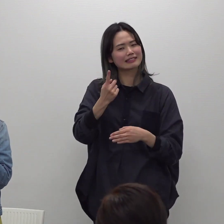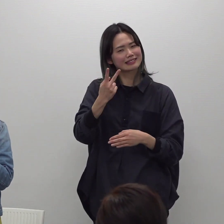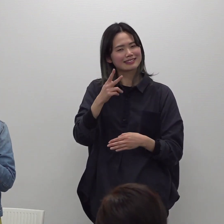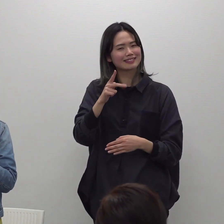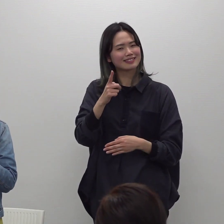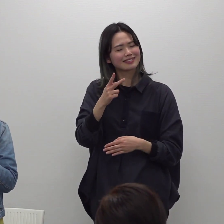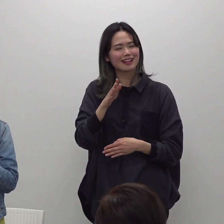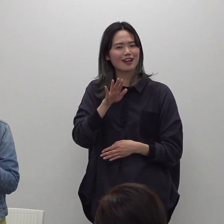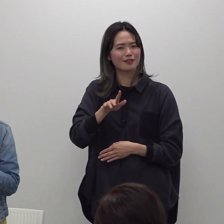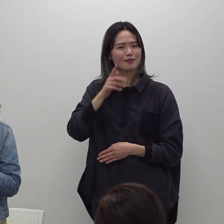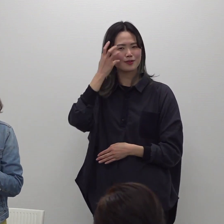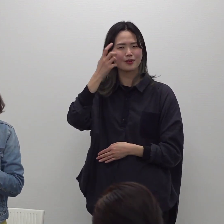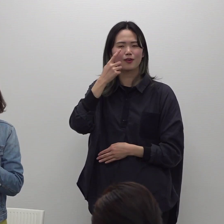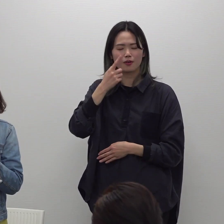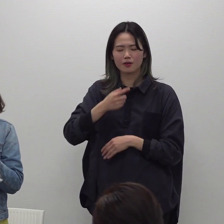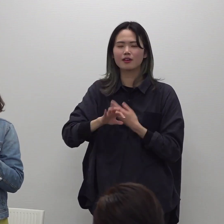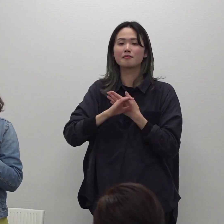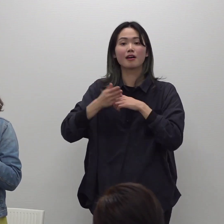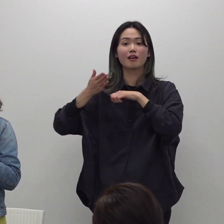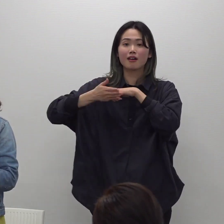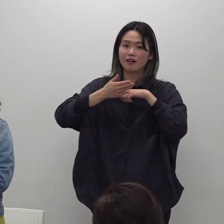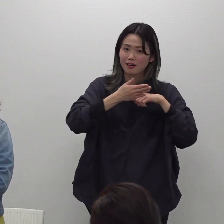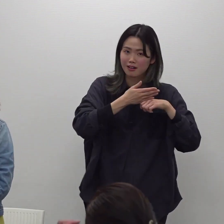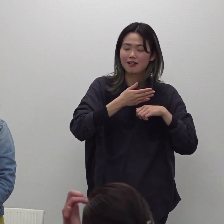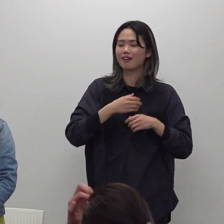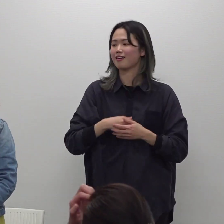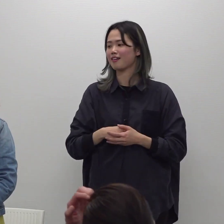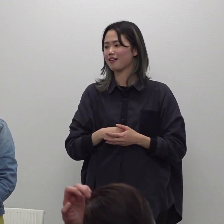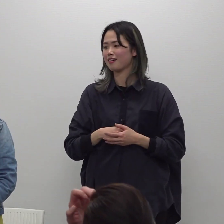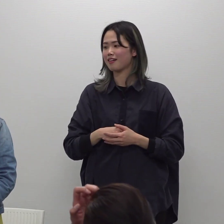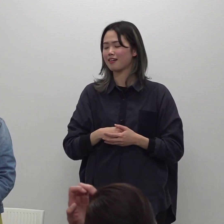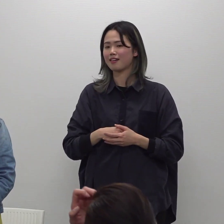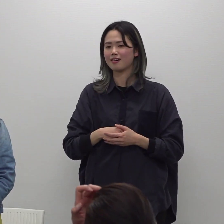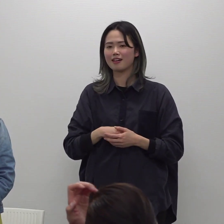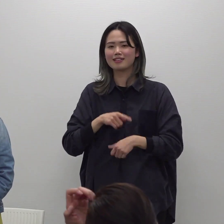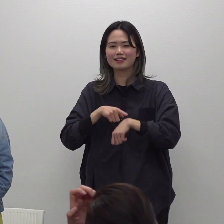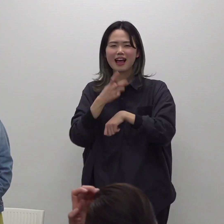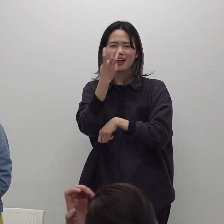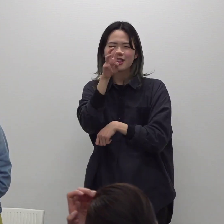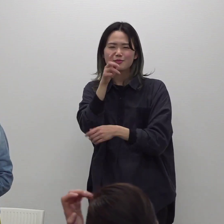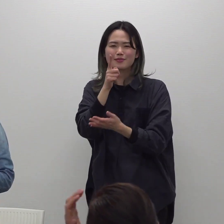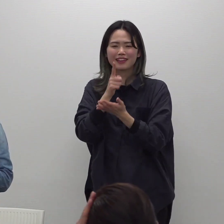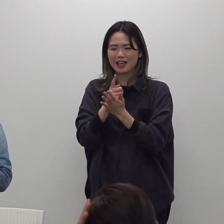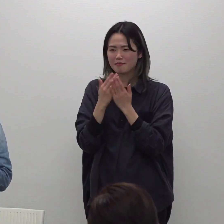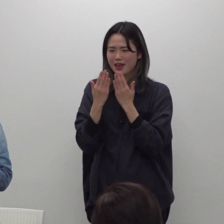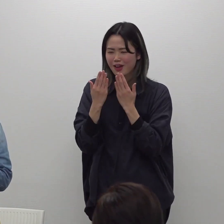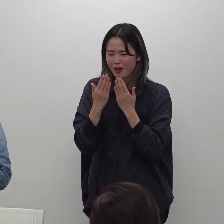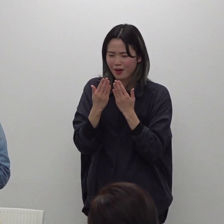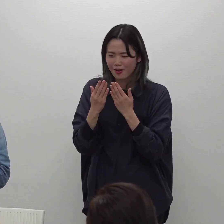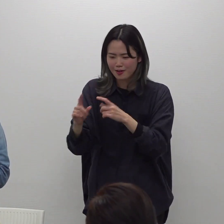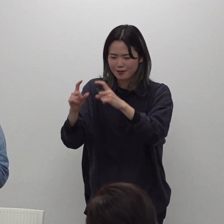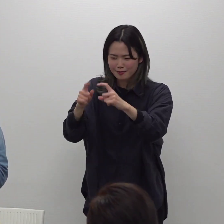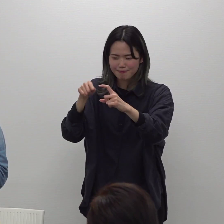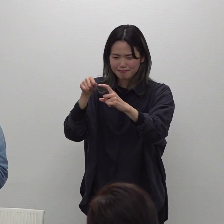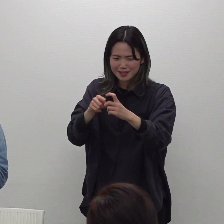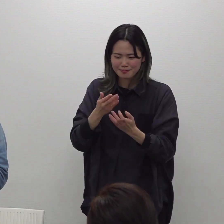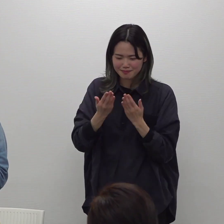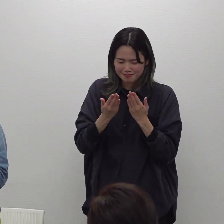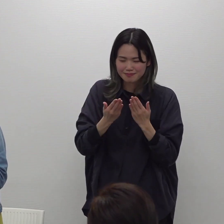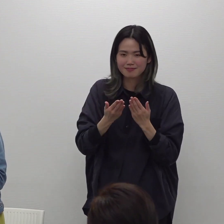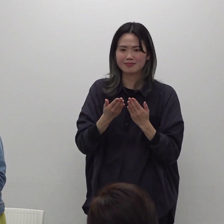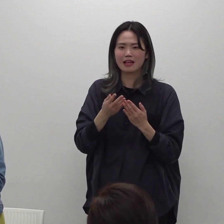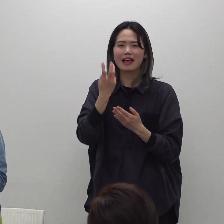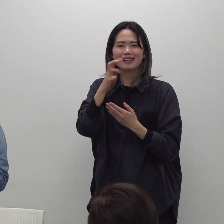お料理をするときだったりとか30分だけ勉強しようとかいうときとか30分後にお迎えに行かなきゃとか